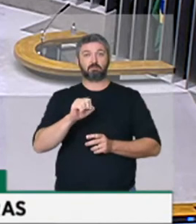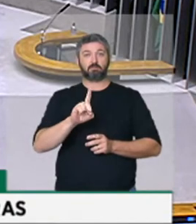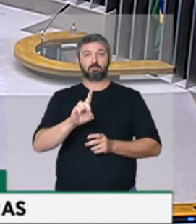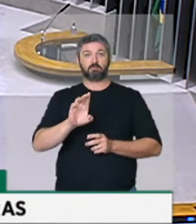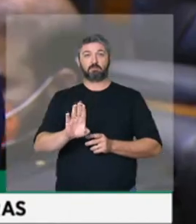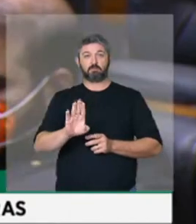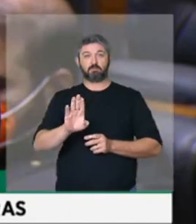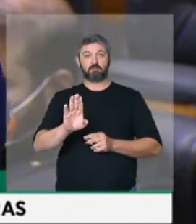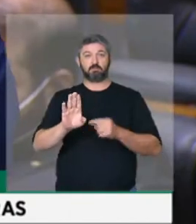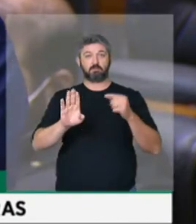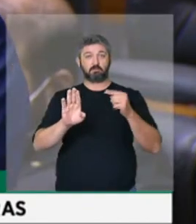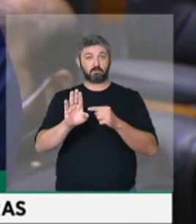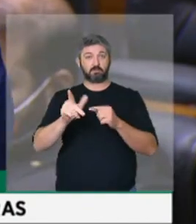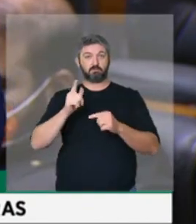[PRESIDENTE]: COMO